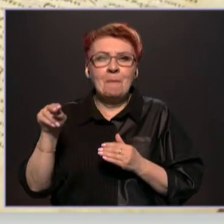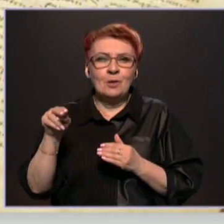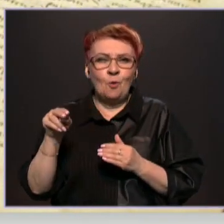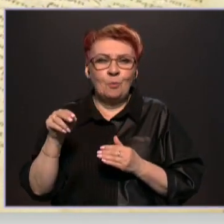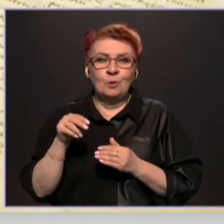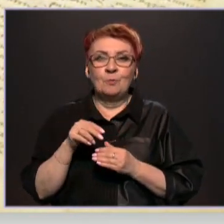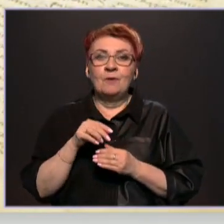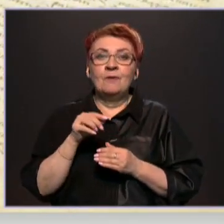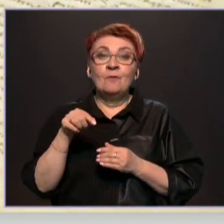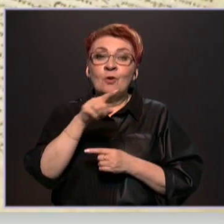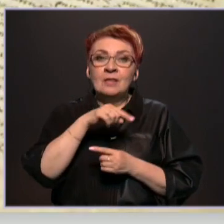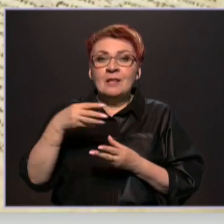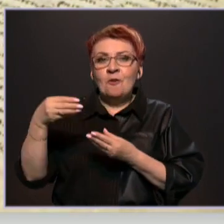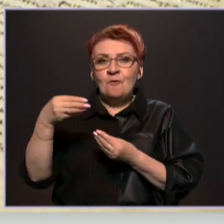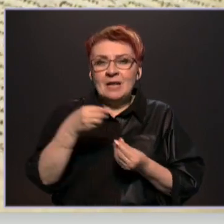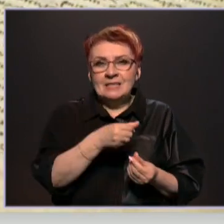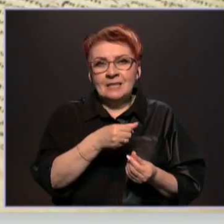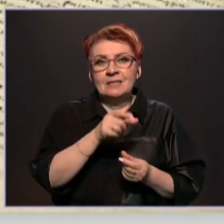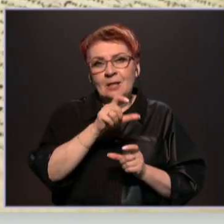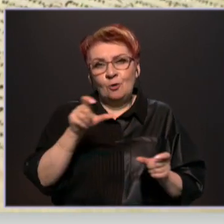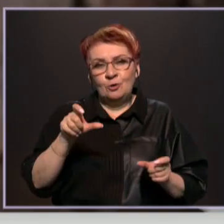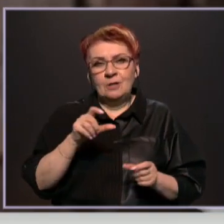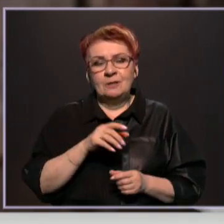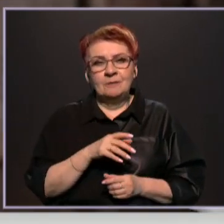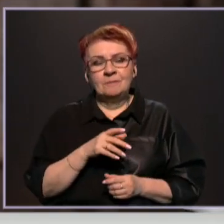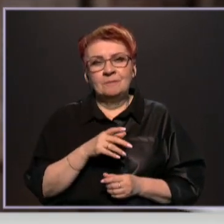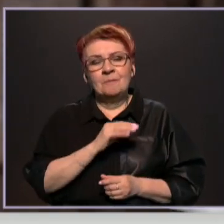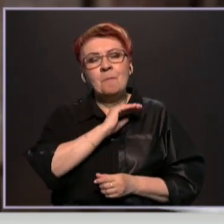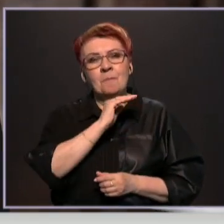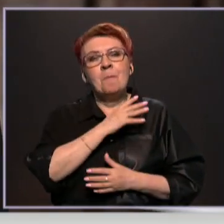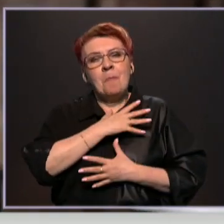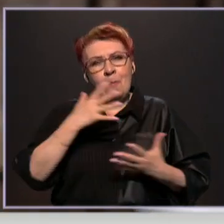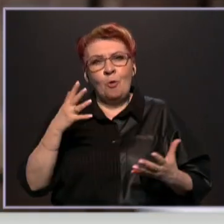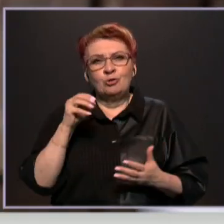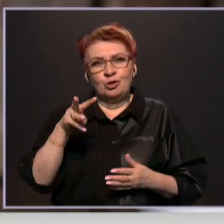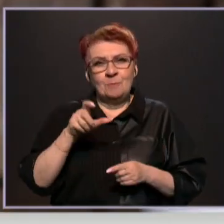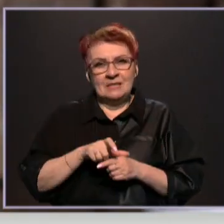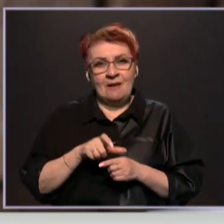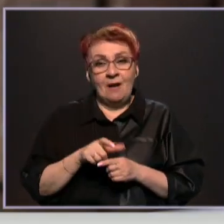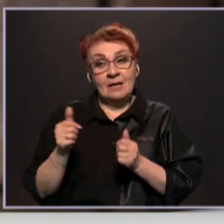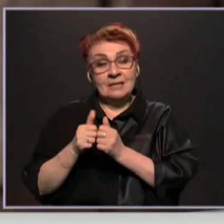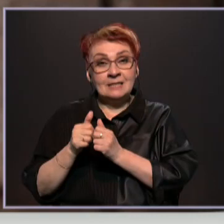они воздействовали на людей посильнее многих слов Когда жители соседних всего монастырем деревень